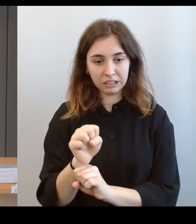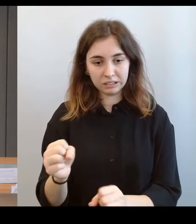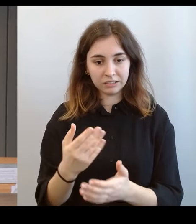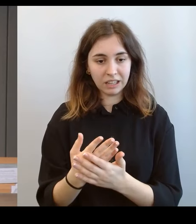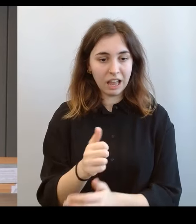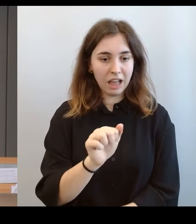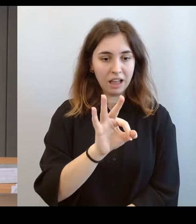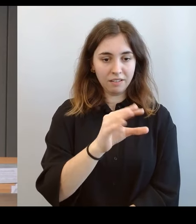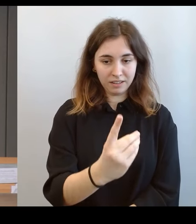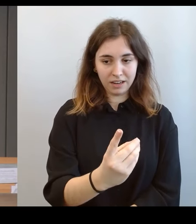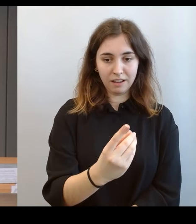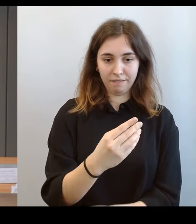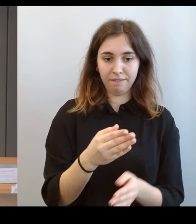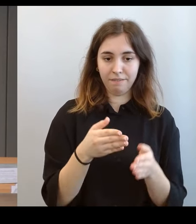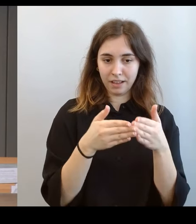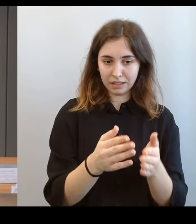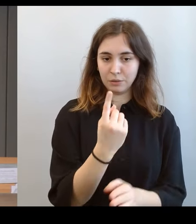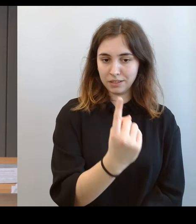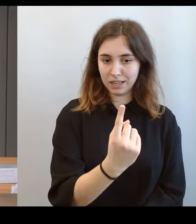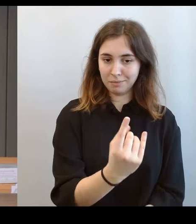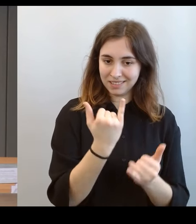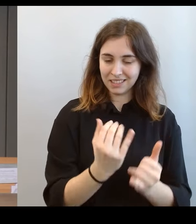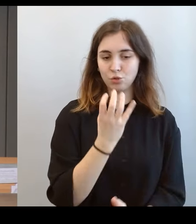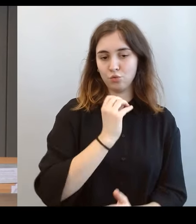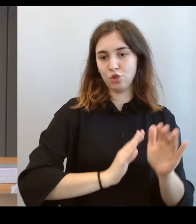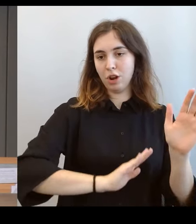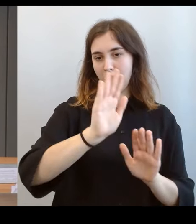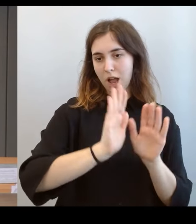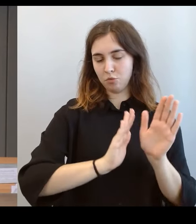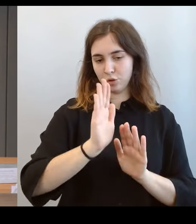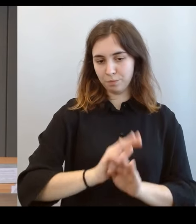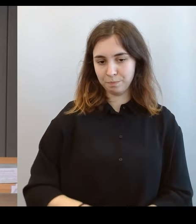ihren Antrag beantragt. Wer also den Antrag der AfD-Fraktion